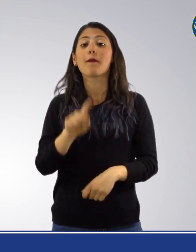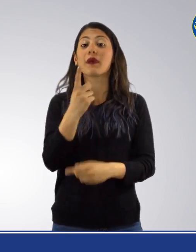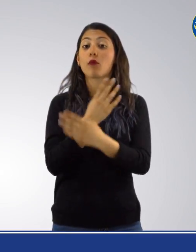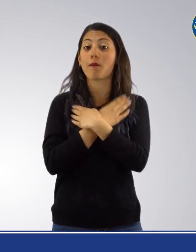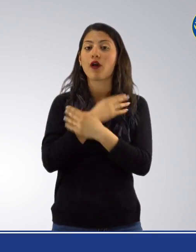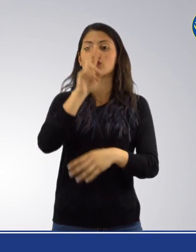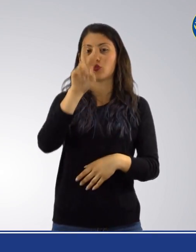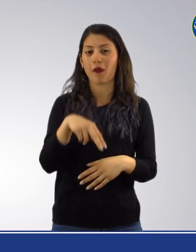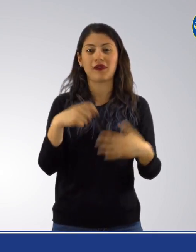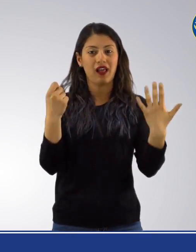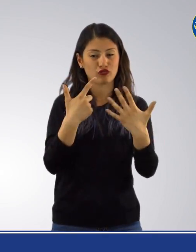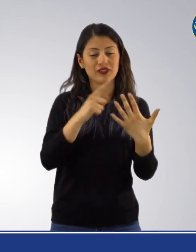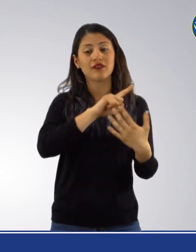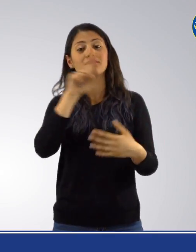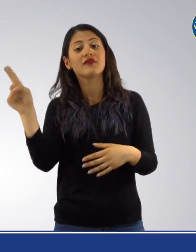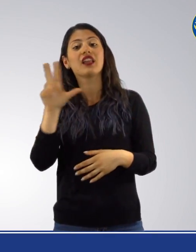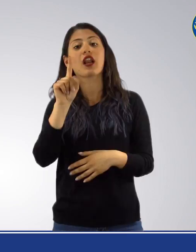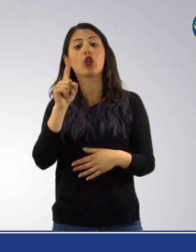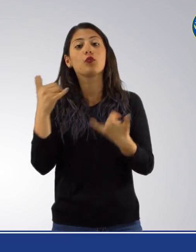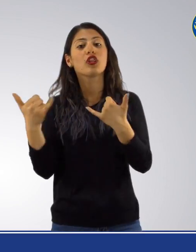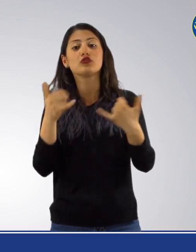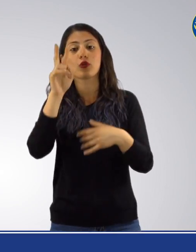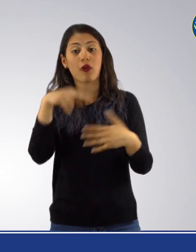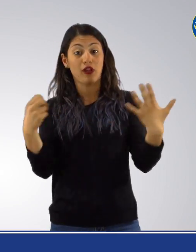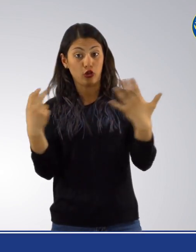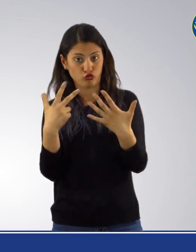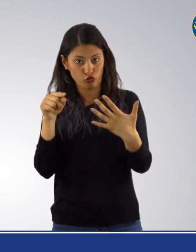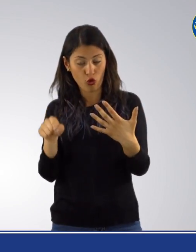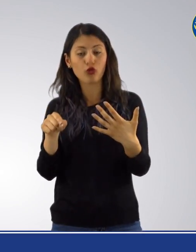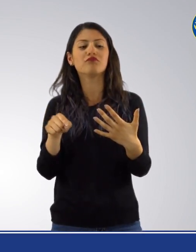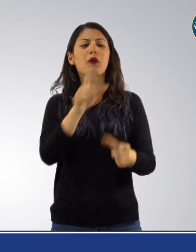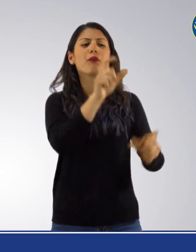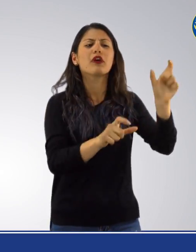che sarà in vigore dal 1° maggio 2017 al 31 dicembre 2018